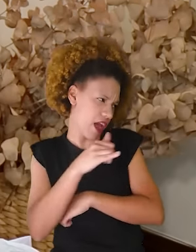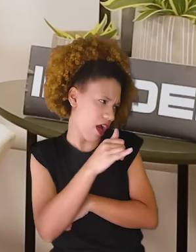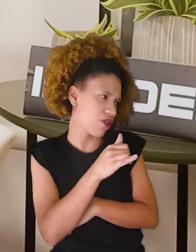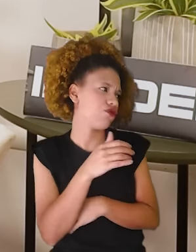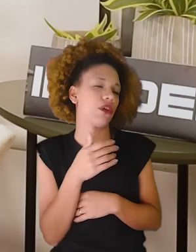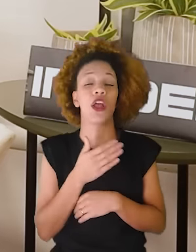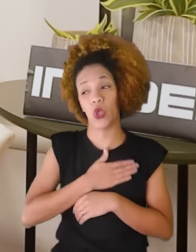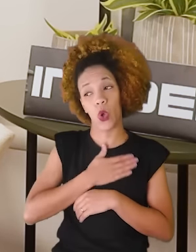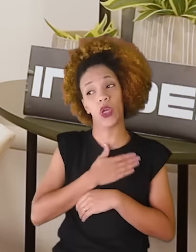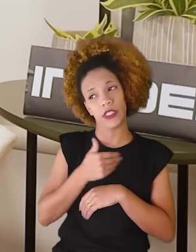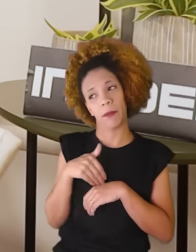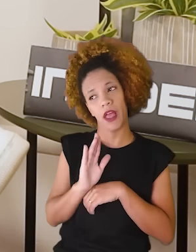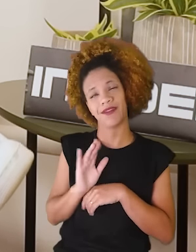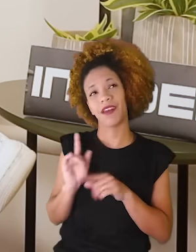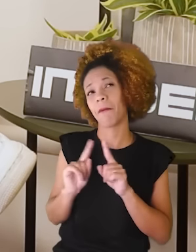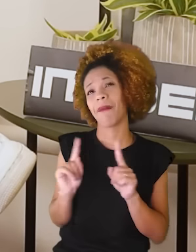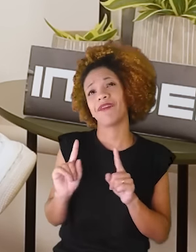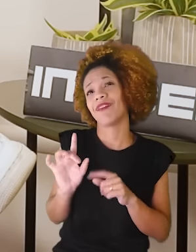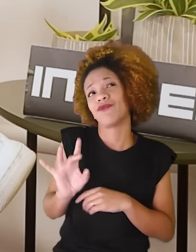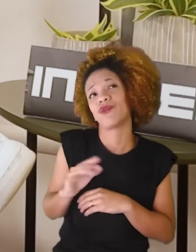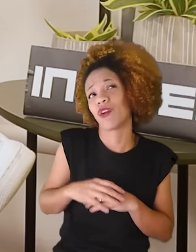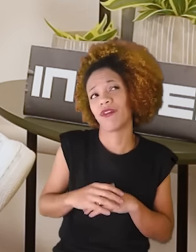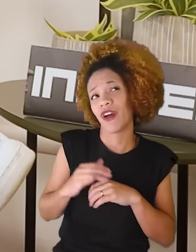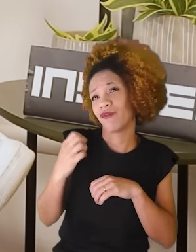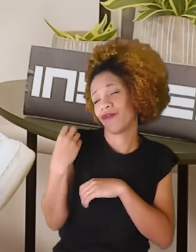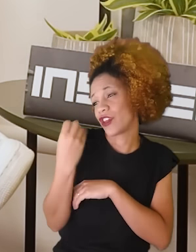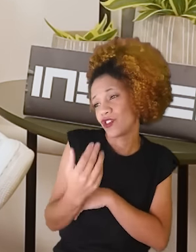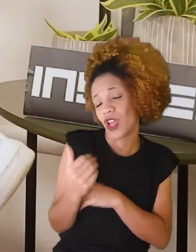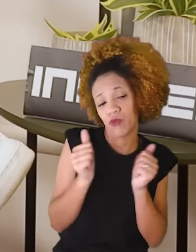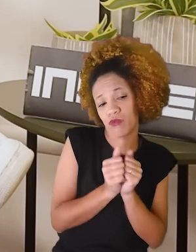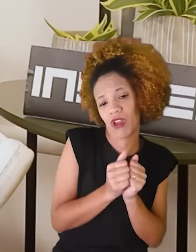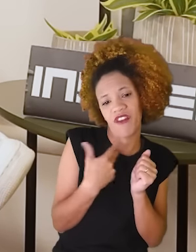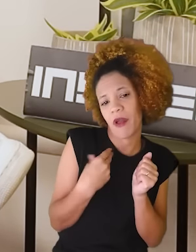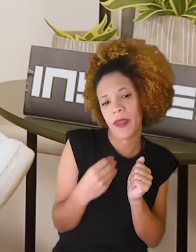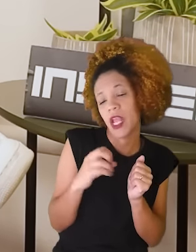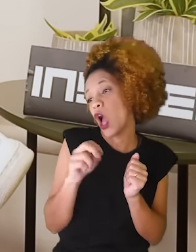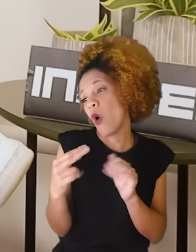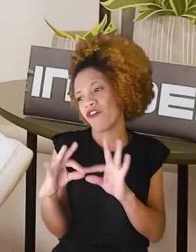pai já meu pai já gosta mais só que ele só gosta de viajar S comigo e a família toda também meu pai